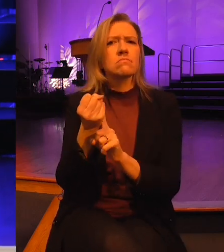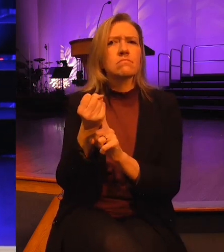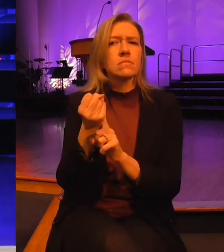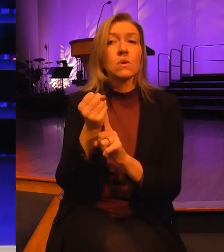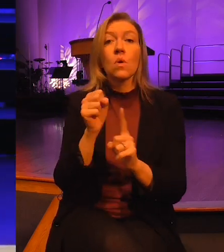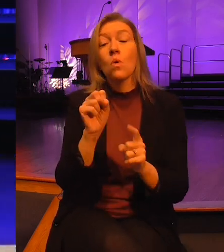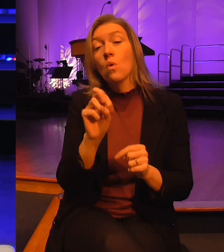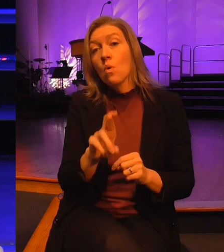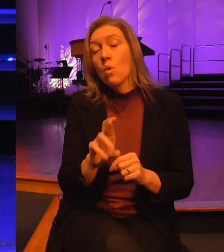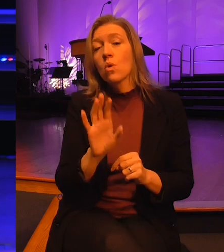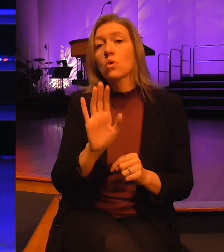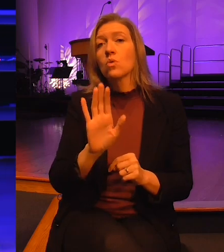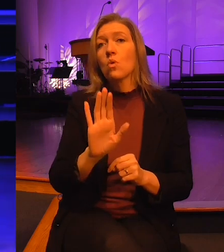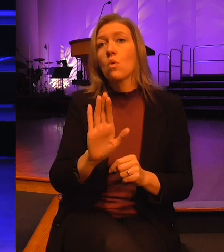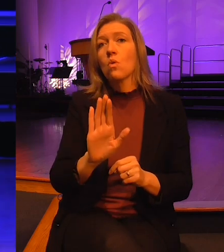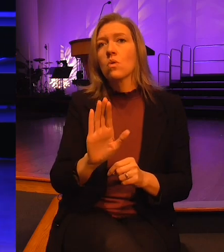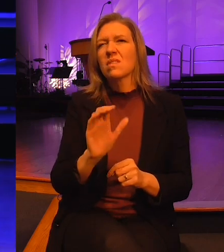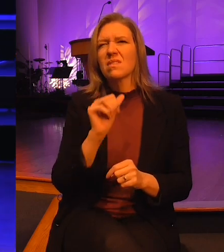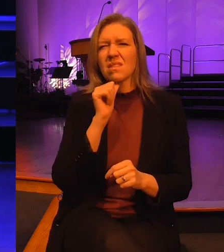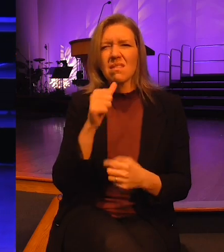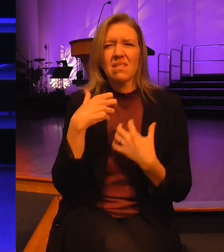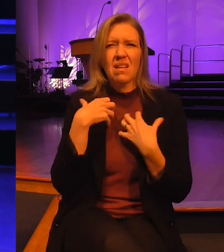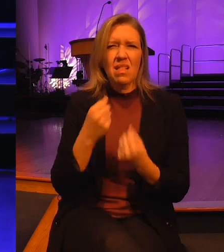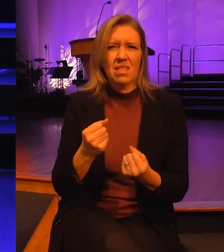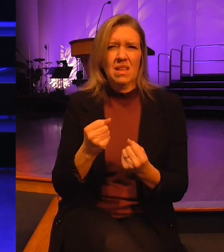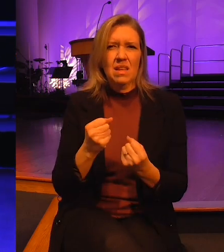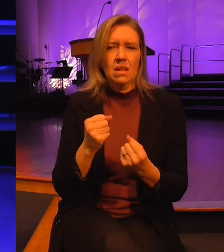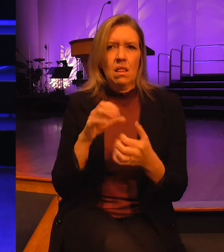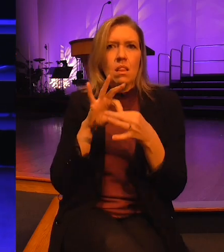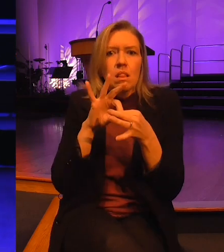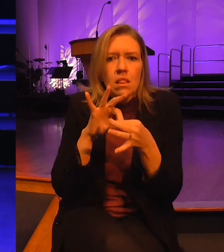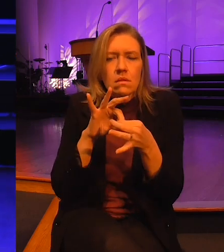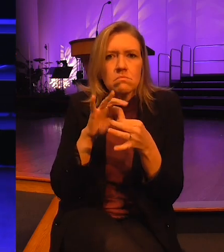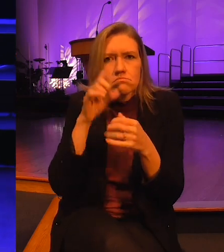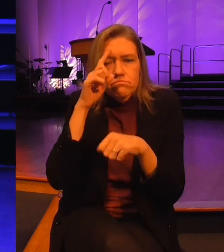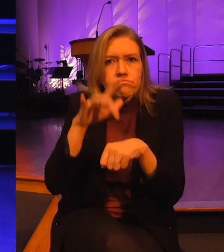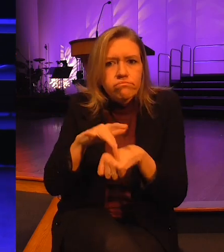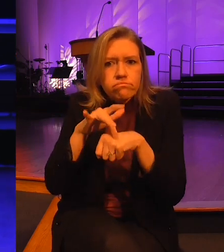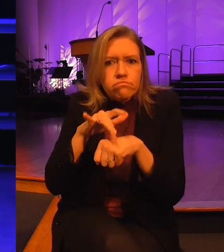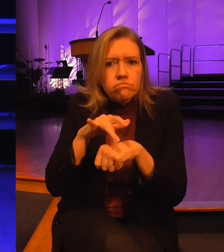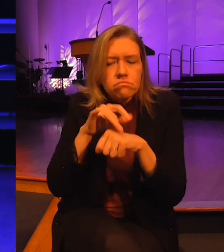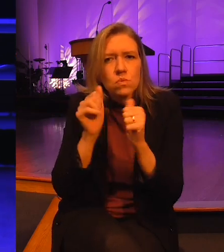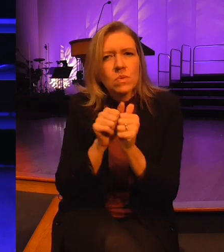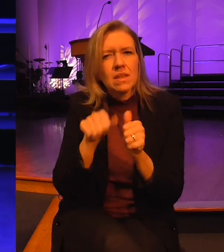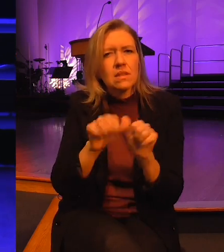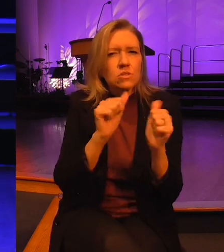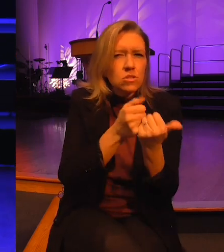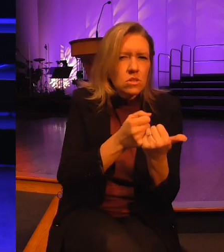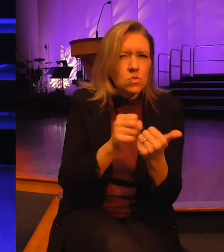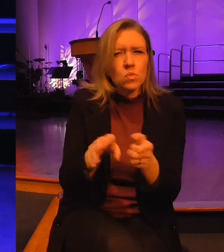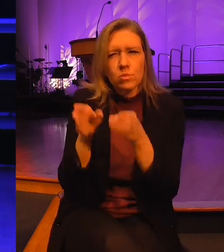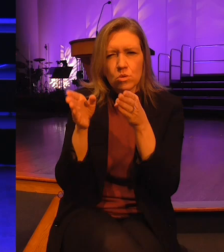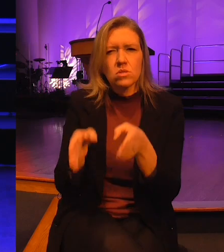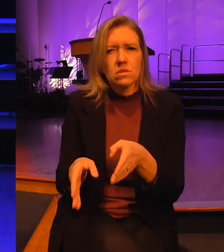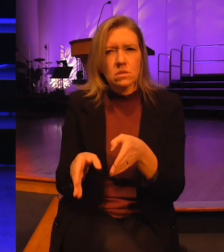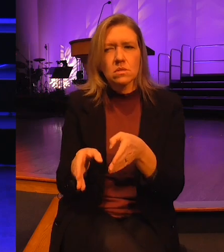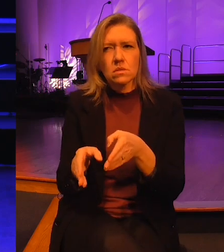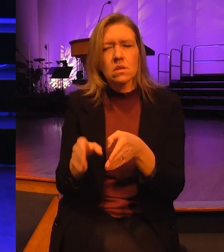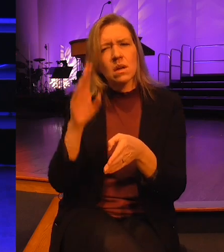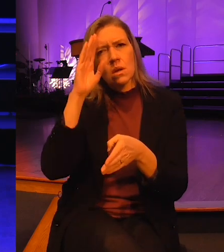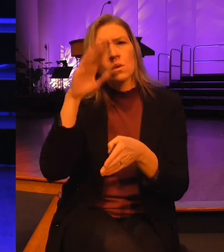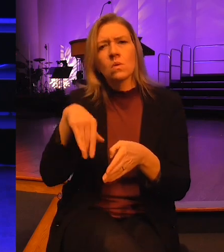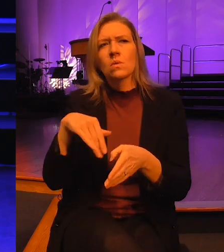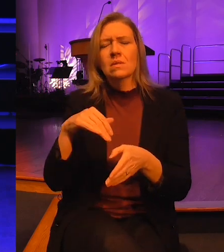apego poco saludable a este desafío o a esta persona. Sé que esto es un poco complicado, pero